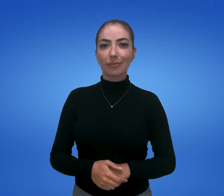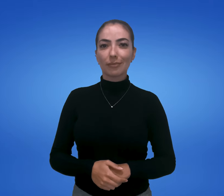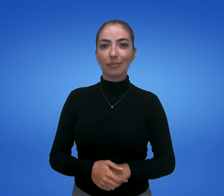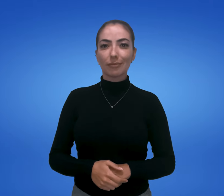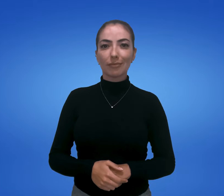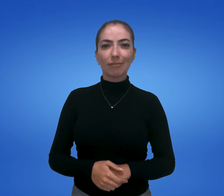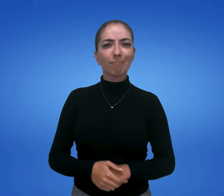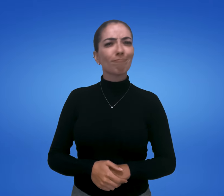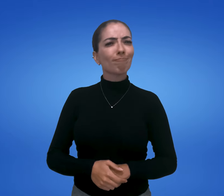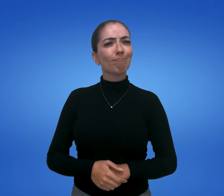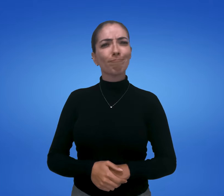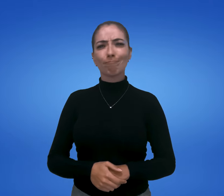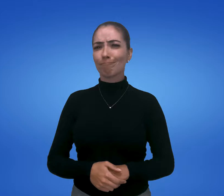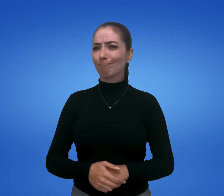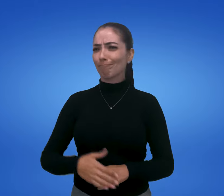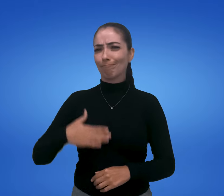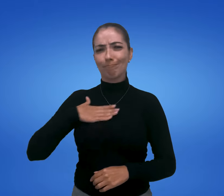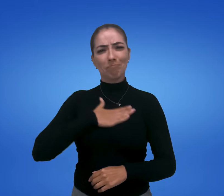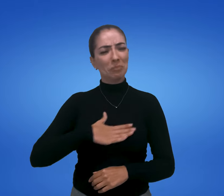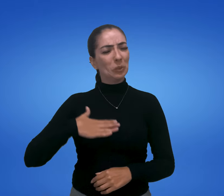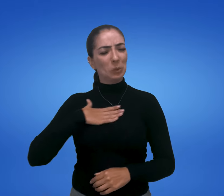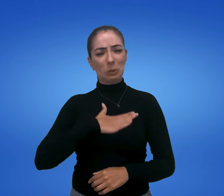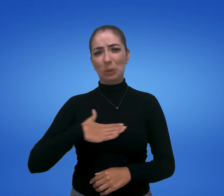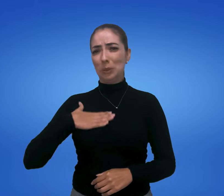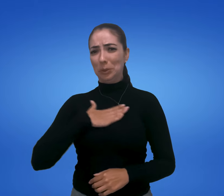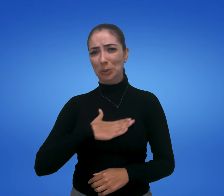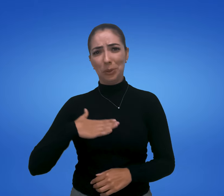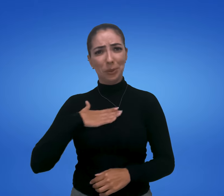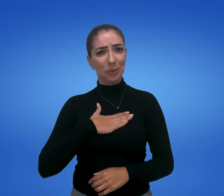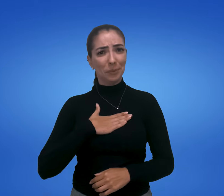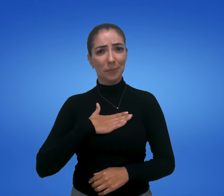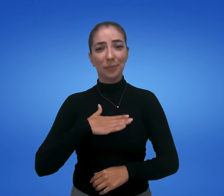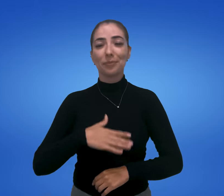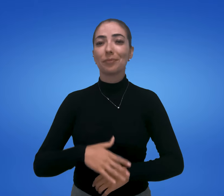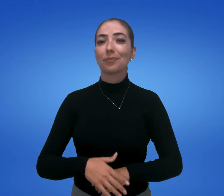"não gostar"